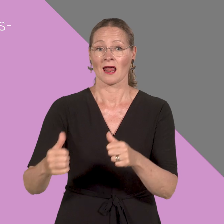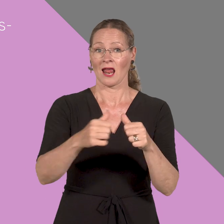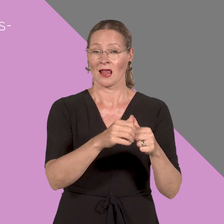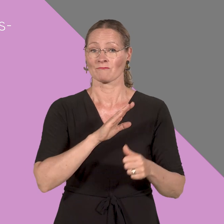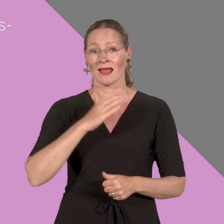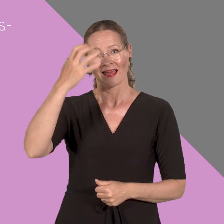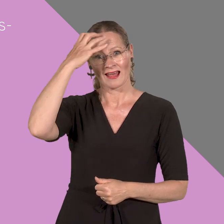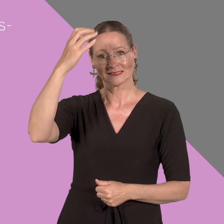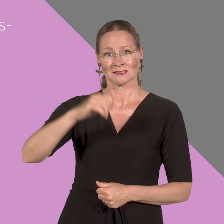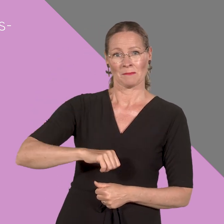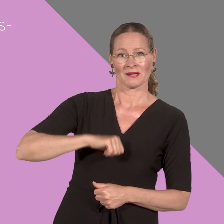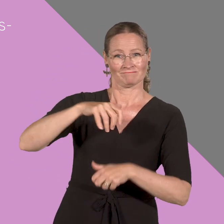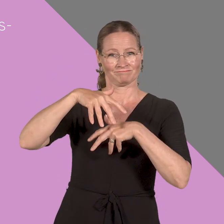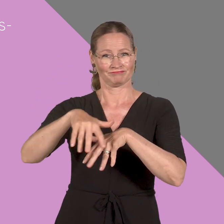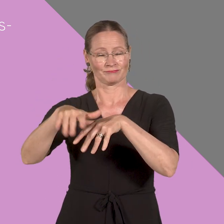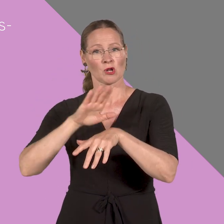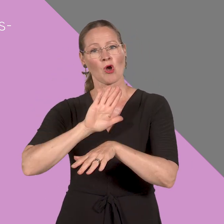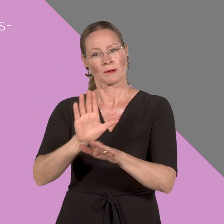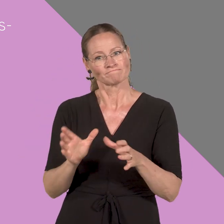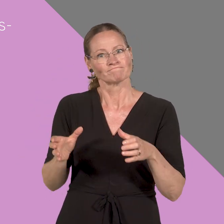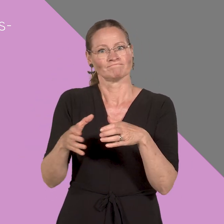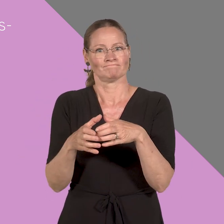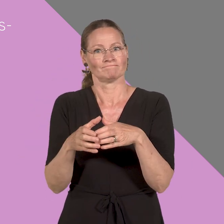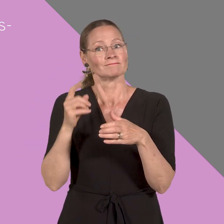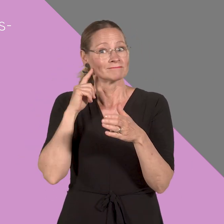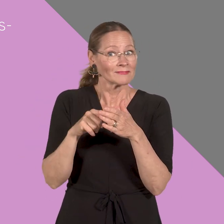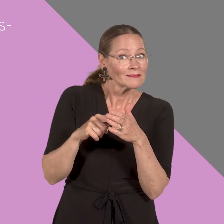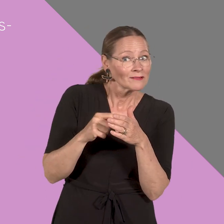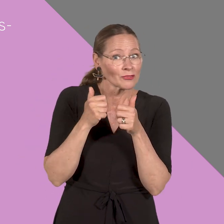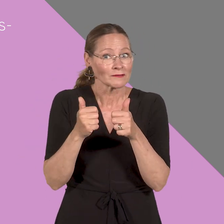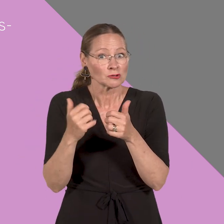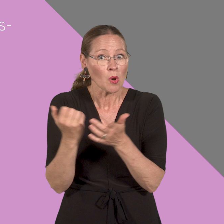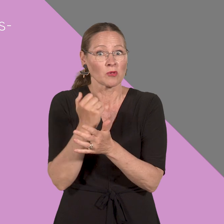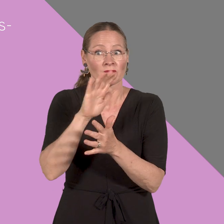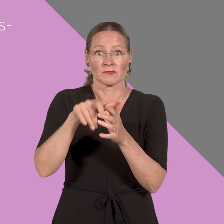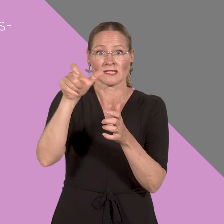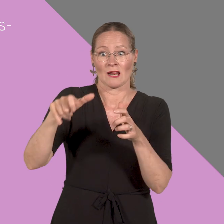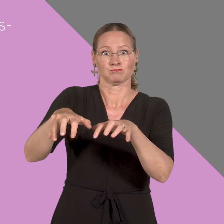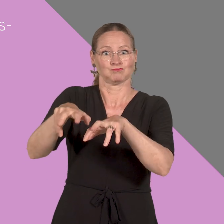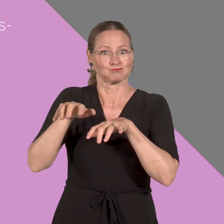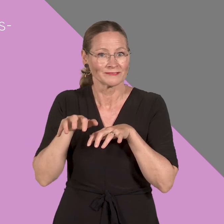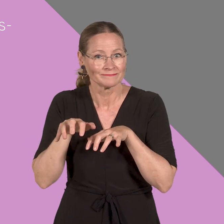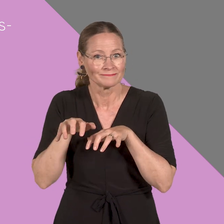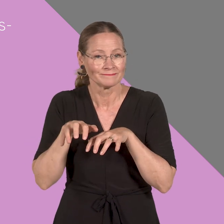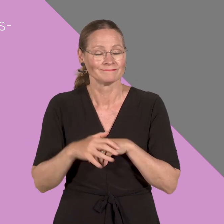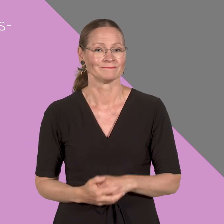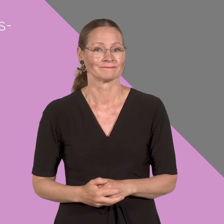Liitolla on Helsinki Pride -marssilla oma slotti, - joka toivottavasti täyttyy viittomakielisistä!